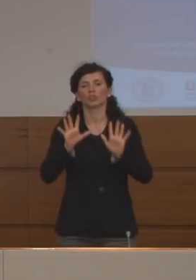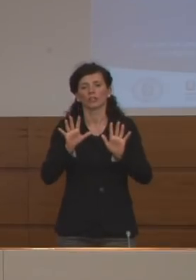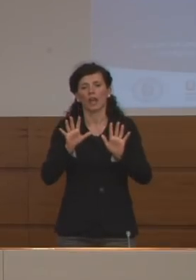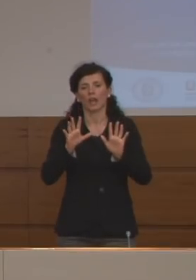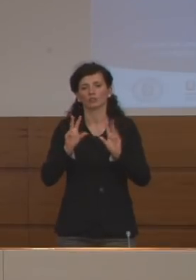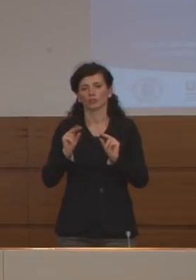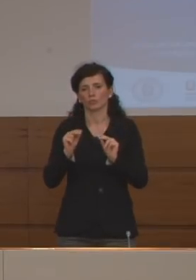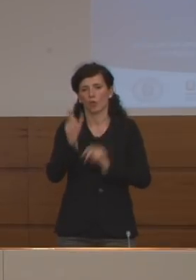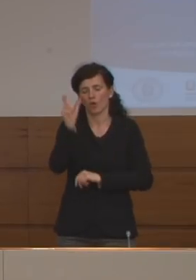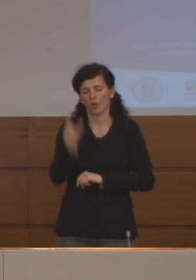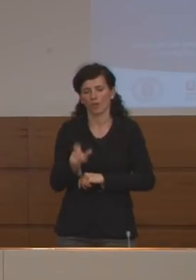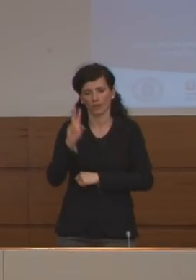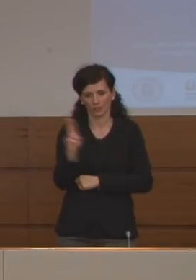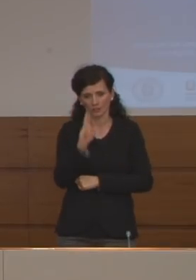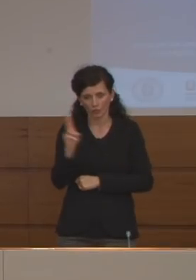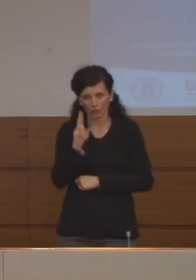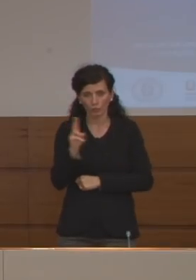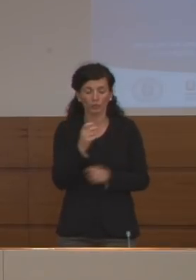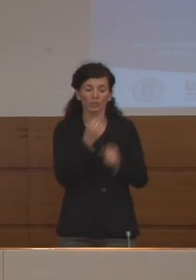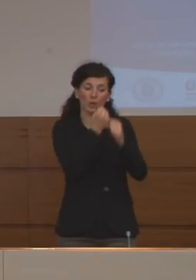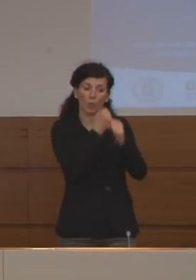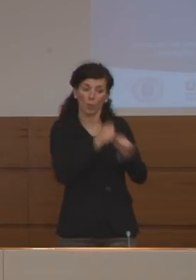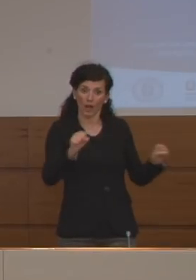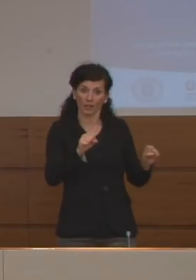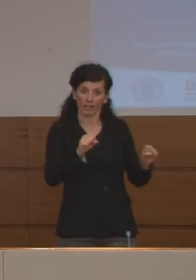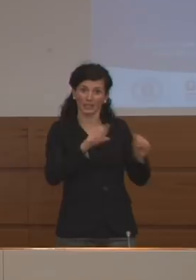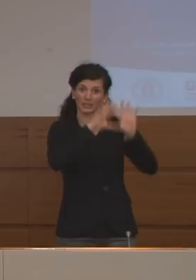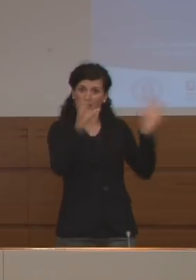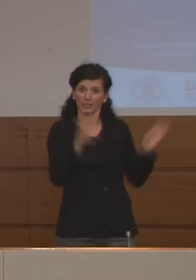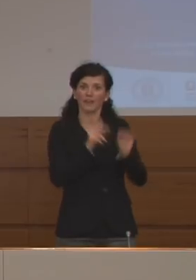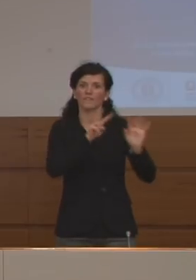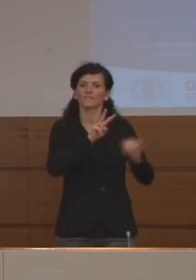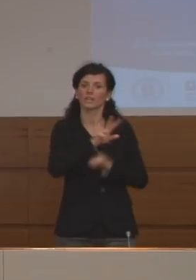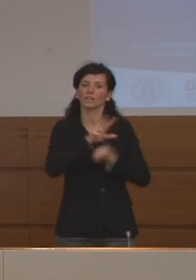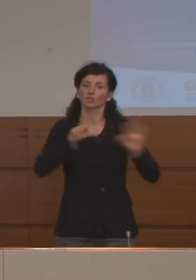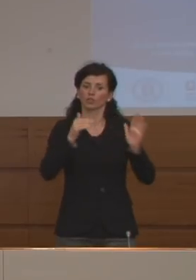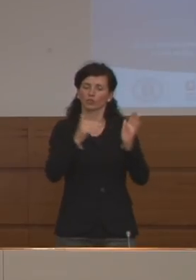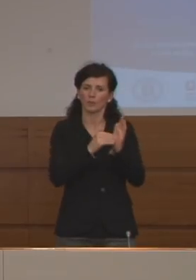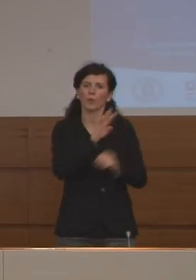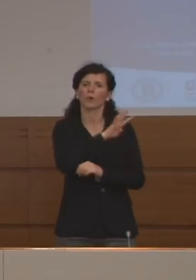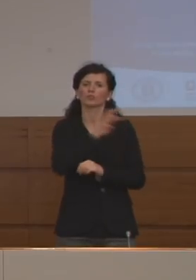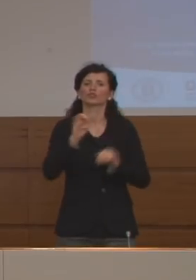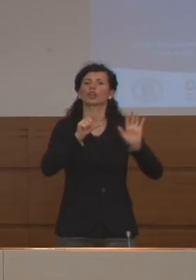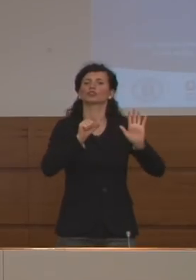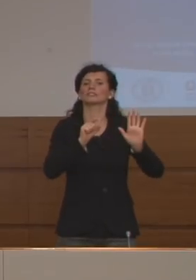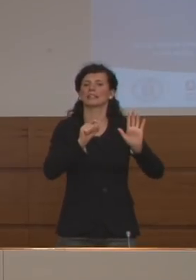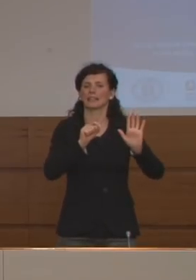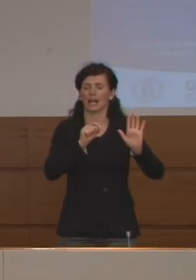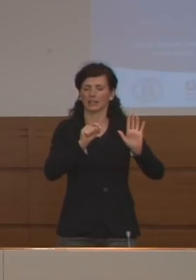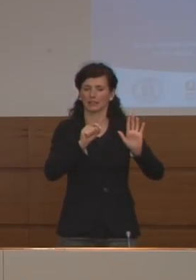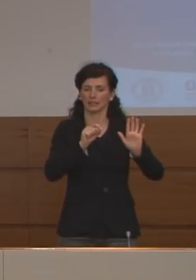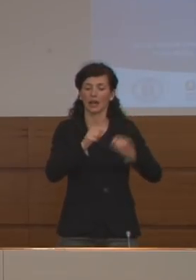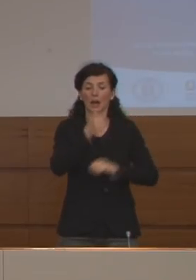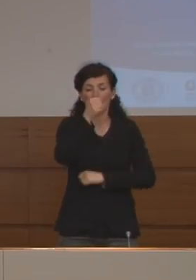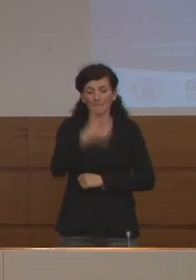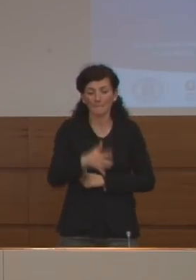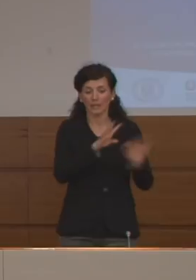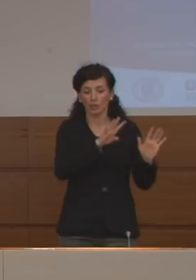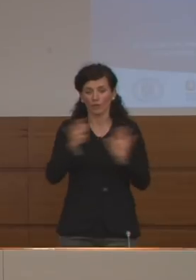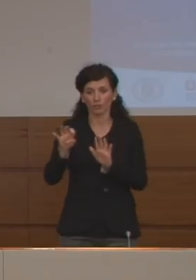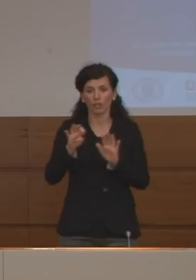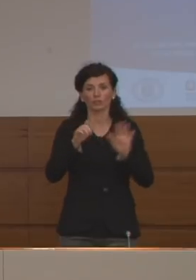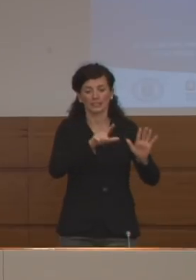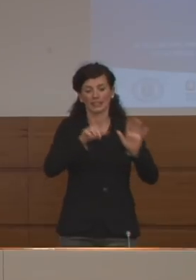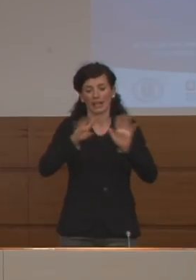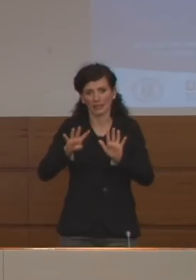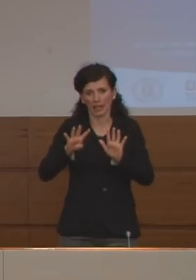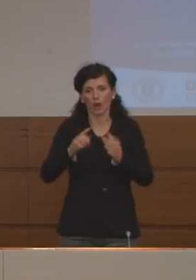Mentre il totale dei guariti sale a 28.470, 1.979 in più rispetto a ieri.